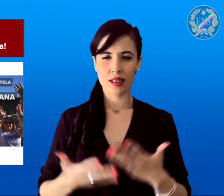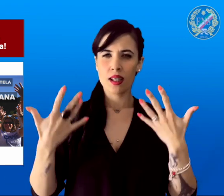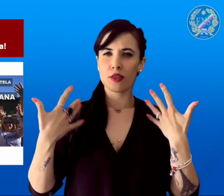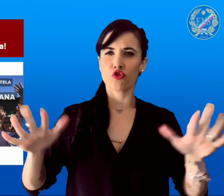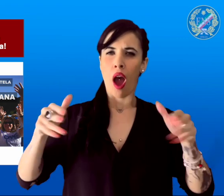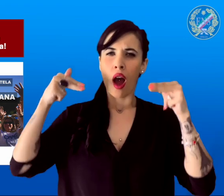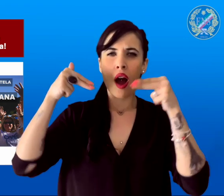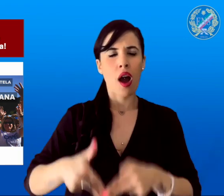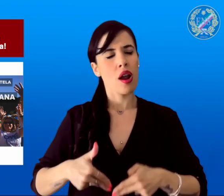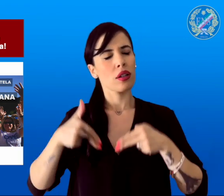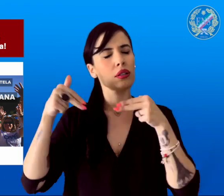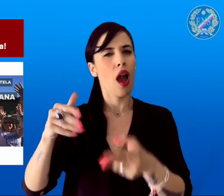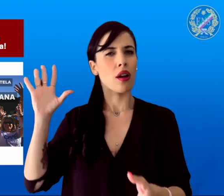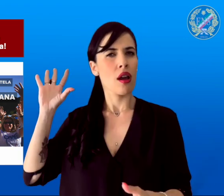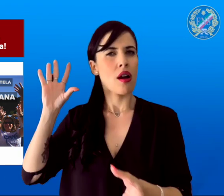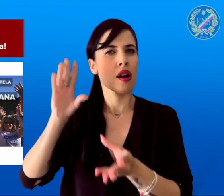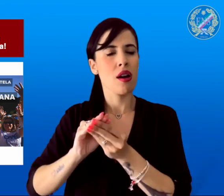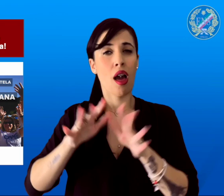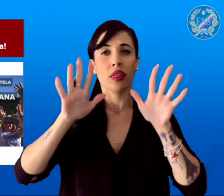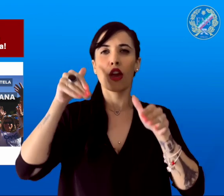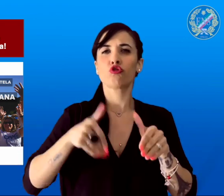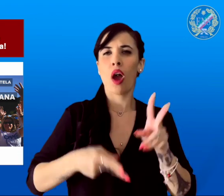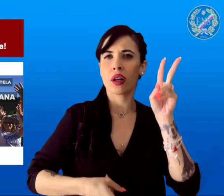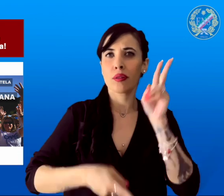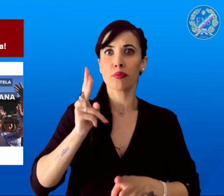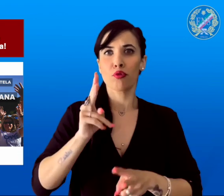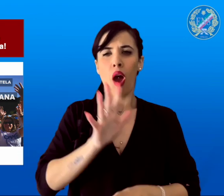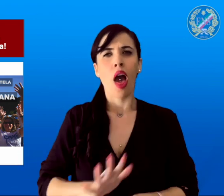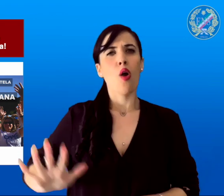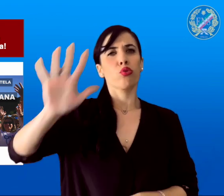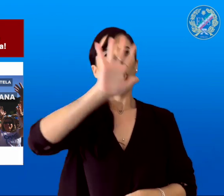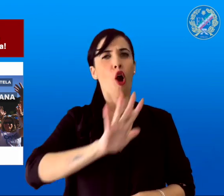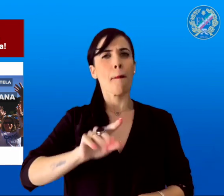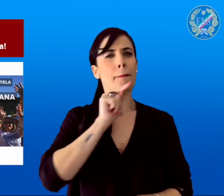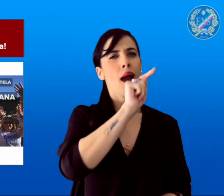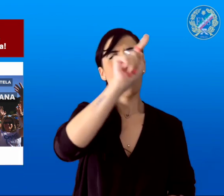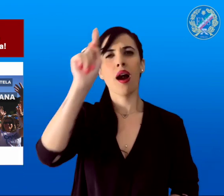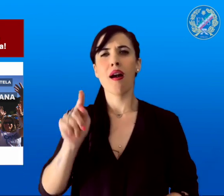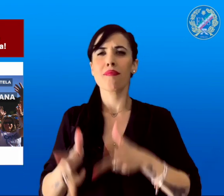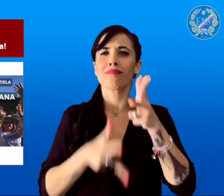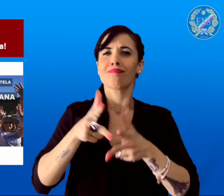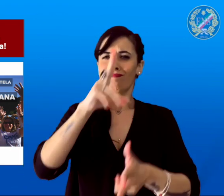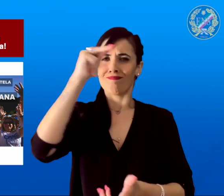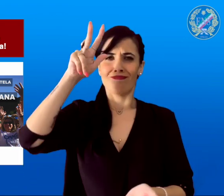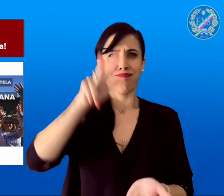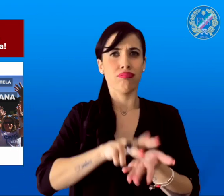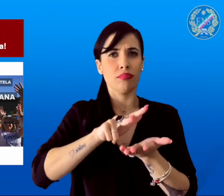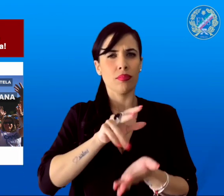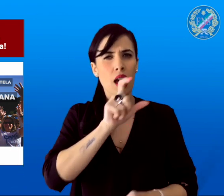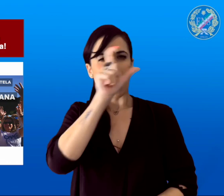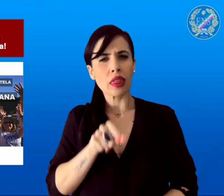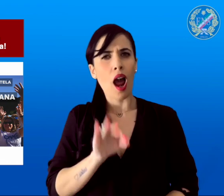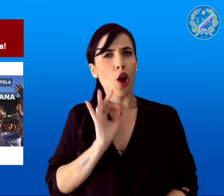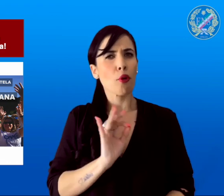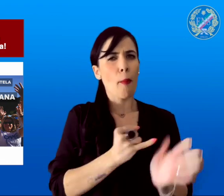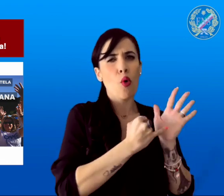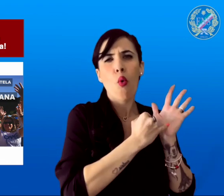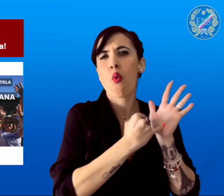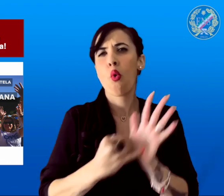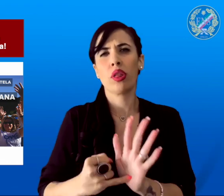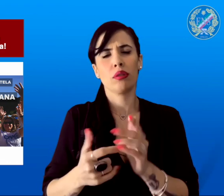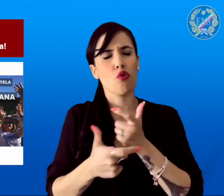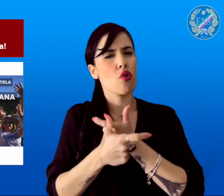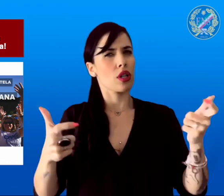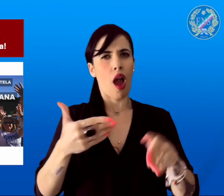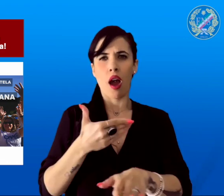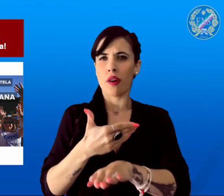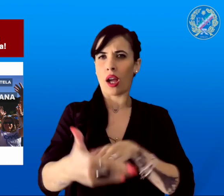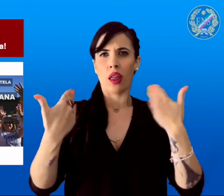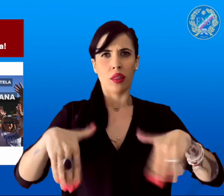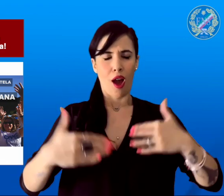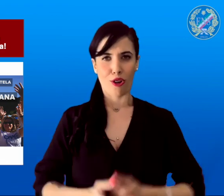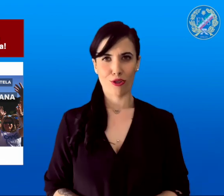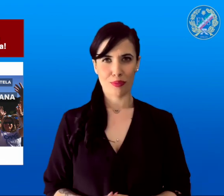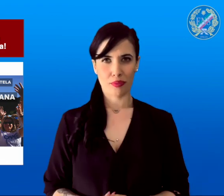È un giorno storico per tutti noi dopo 10 anni l'Italia, oggi, colma il grave ritardo che l'aveva portata ad essere l'ultimo dei Paesi in Europa a non aver riconosciuto la propria lingua dei segni nazionale.